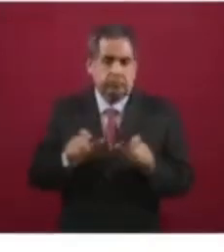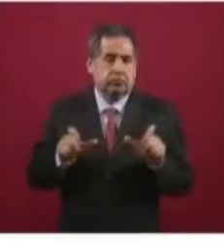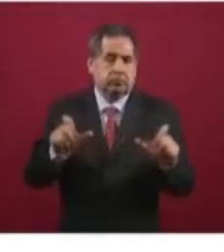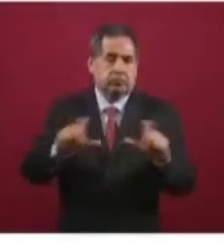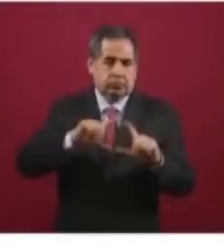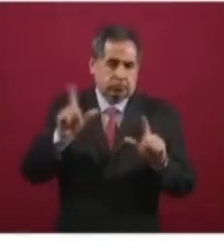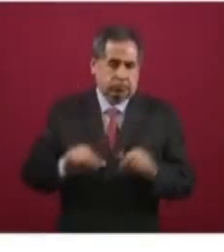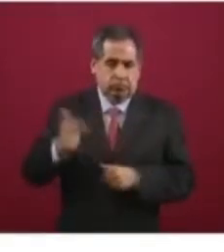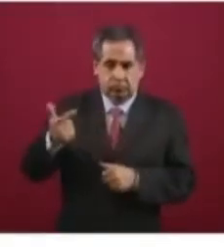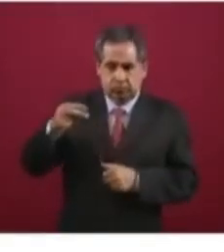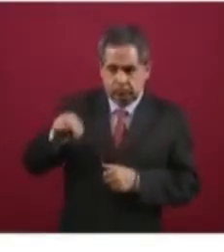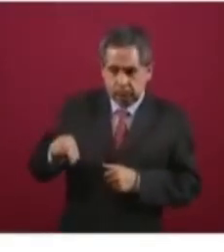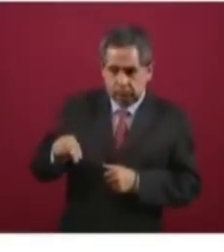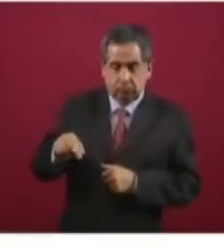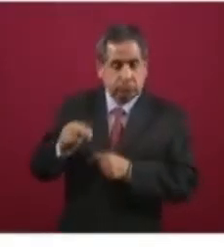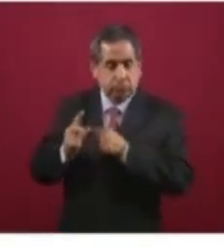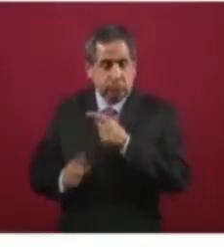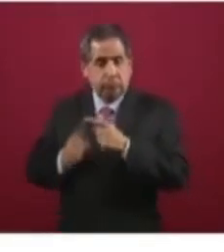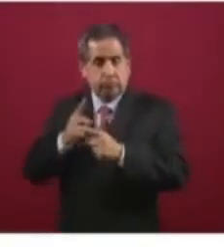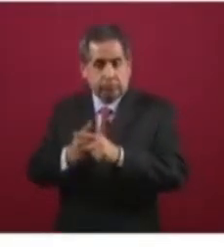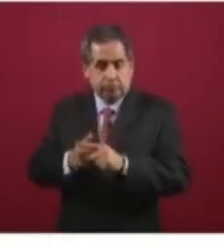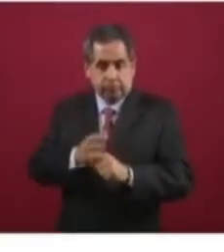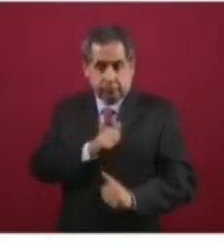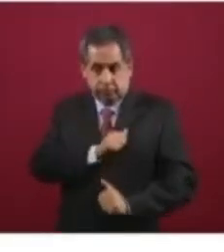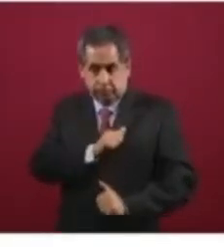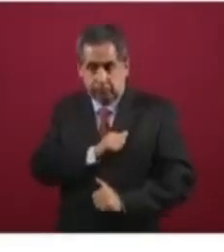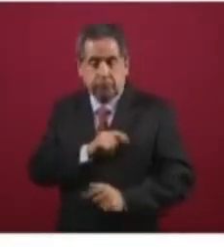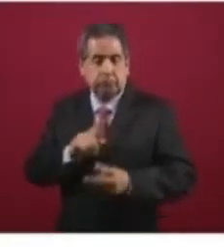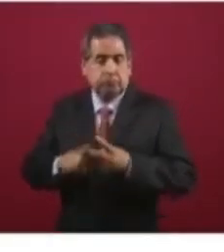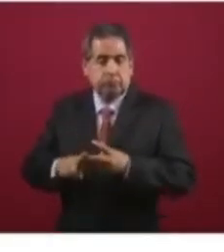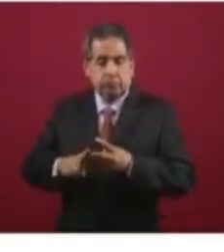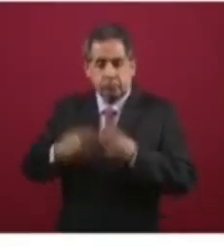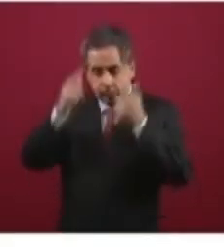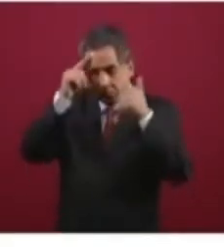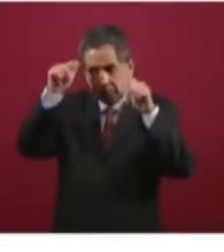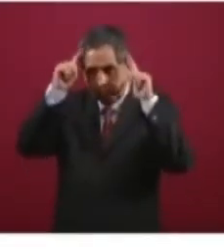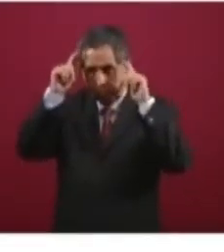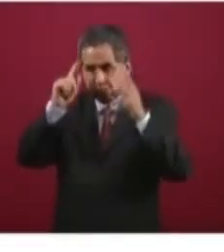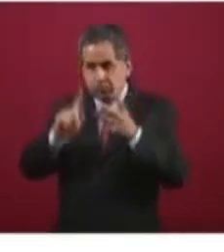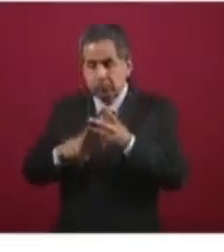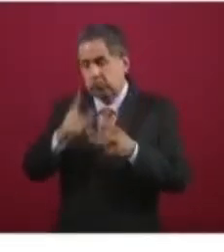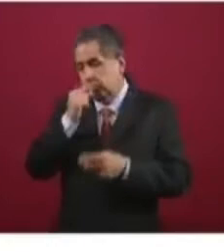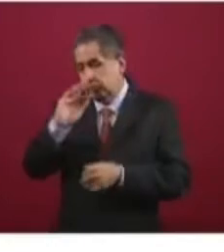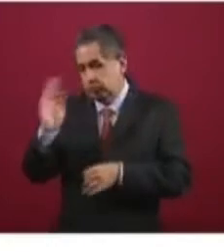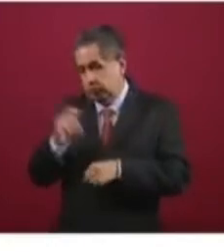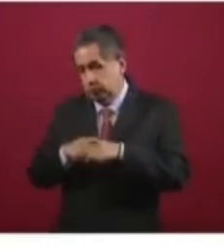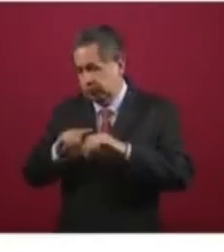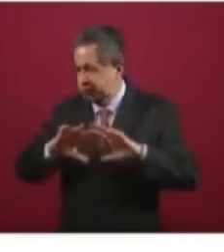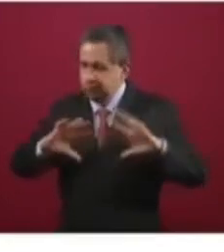a ello le sumamos el despliegue permanente de Sedena, Semar y Policía Federal para hacer